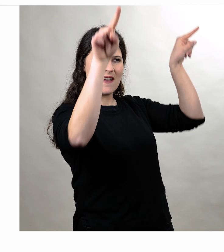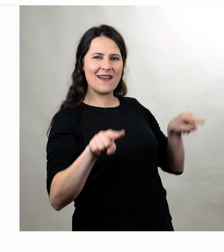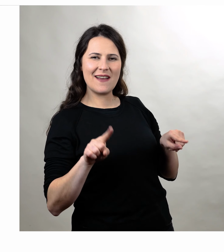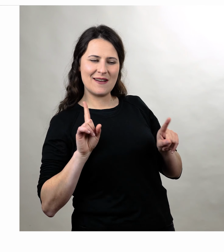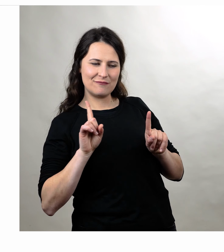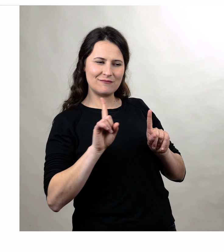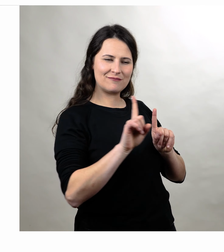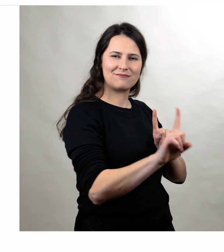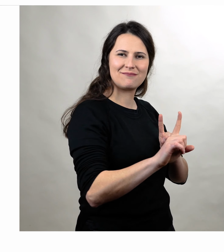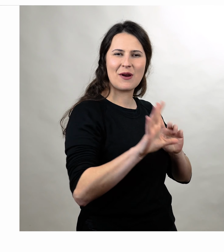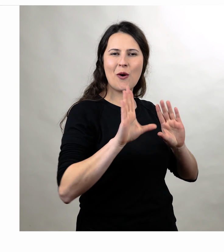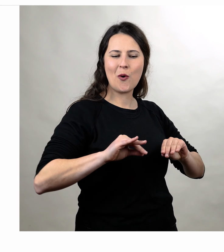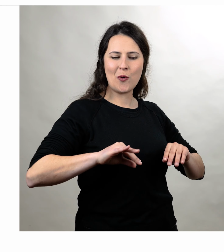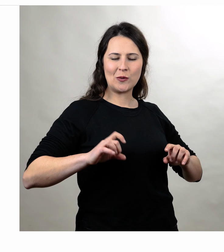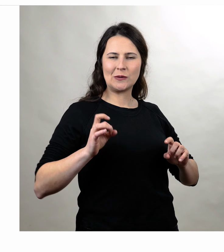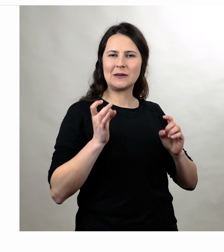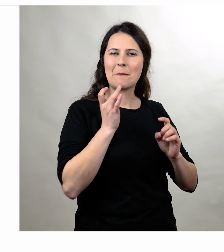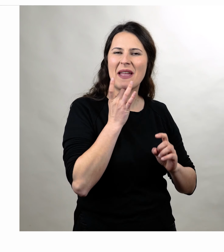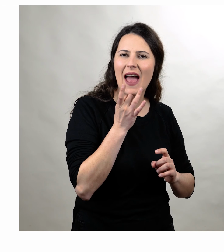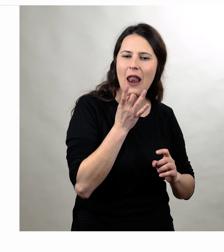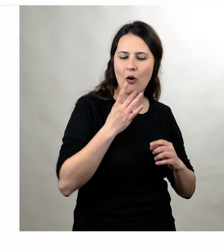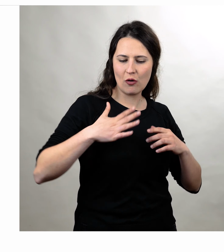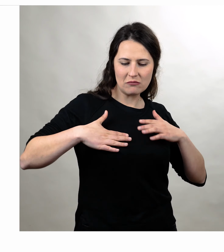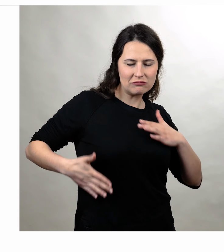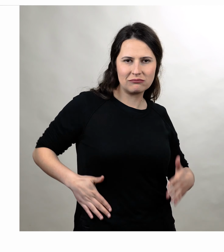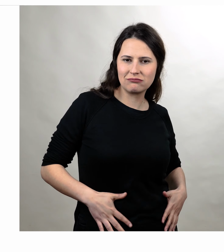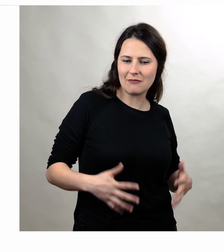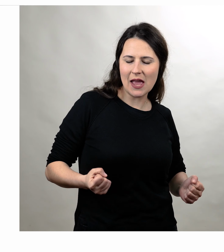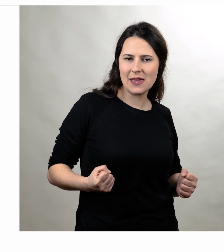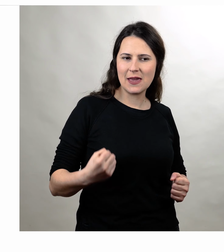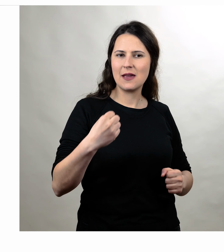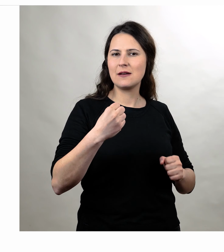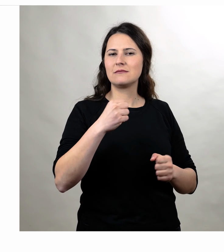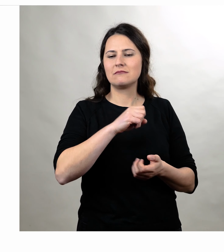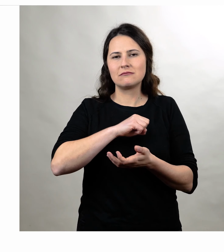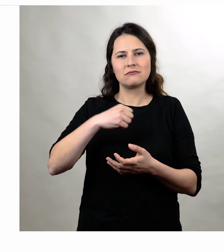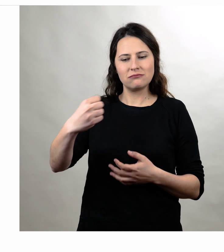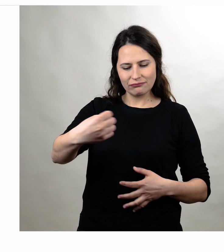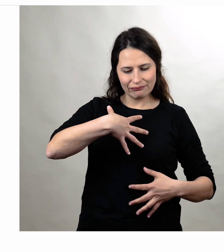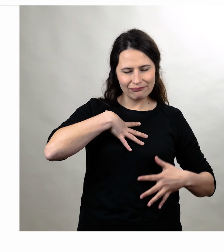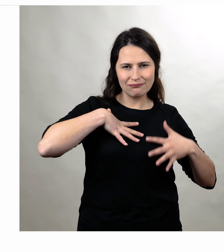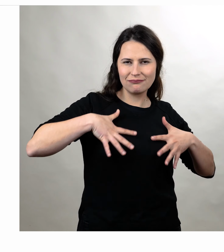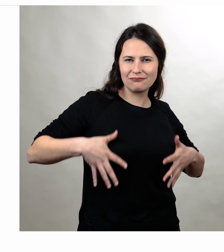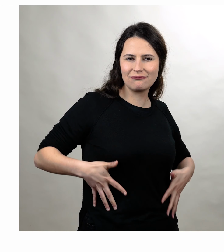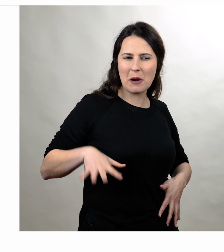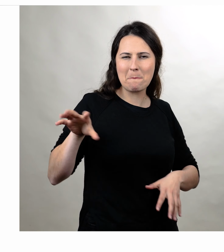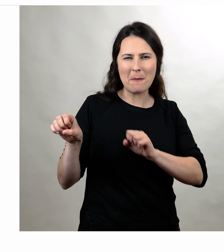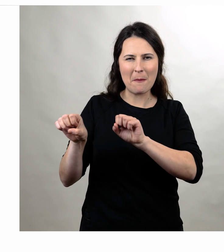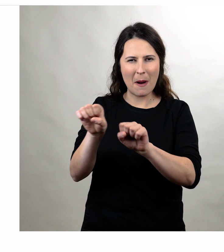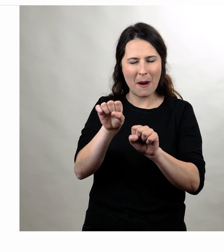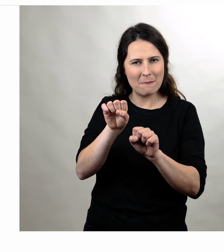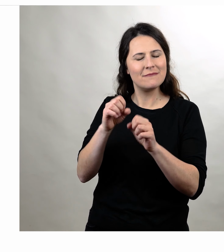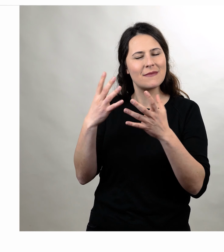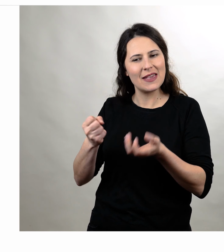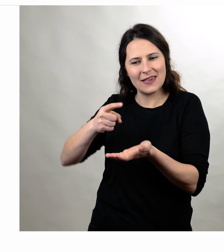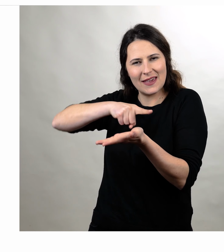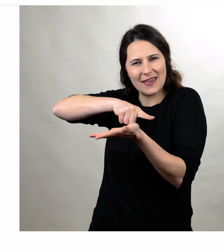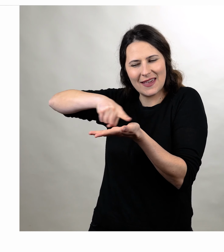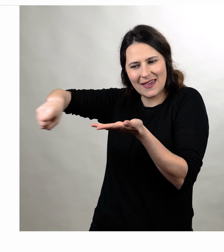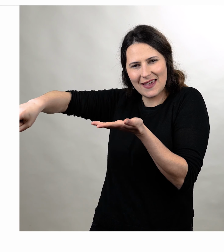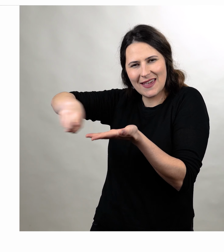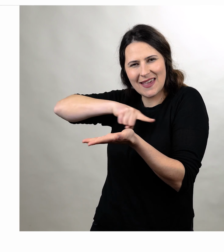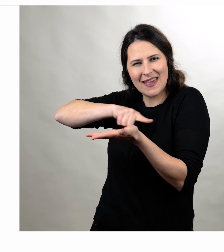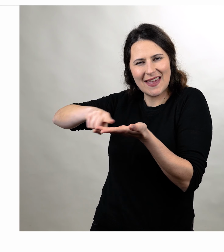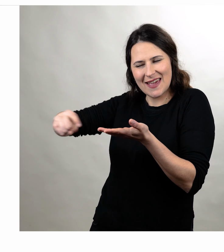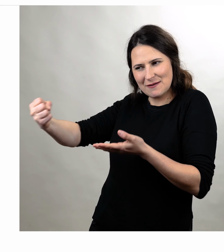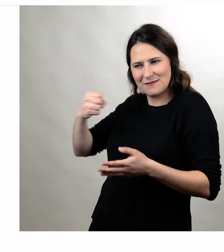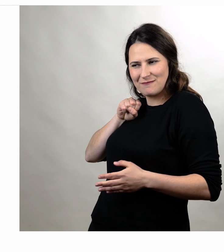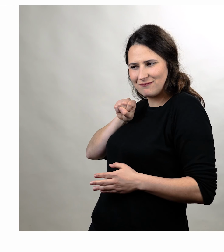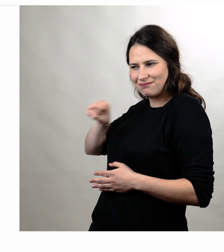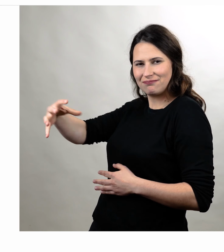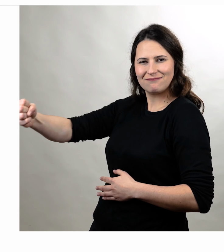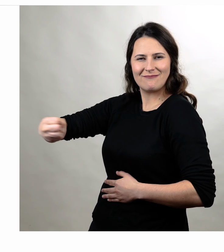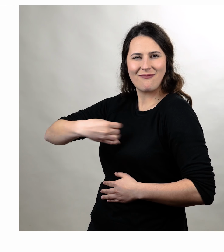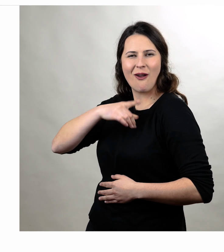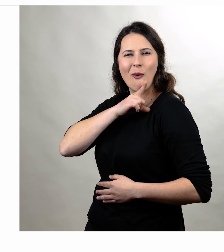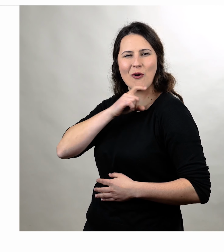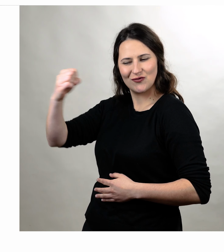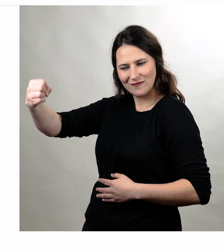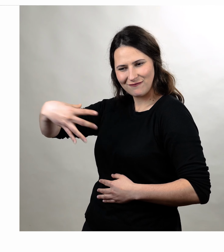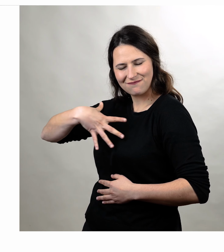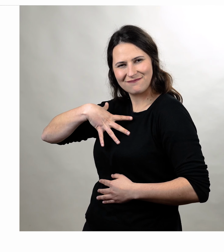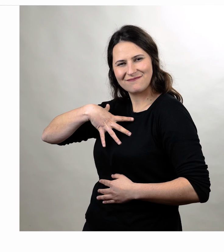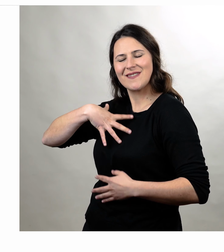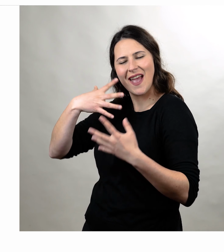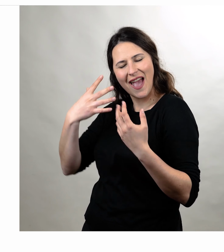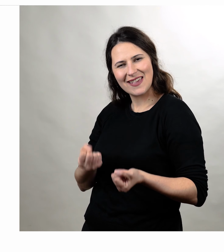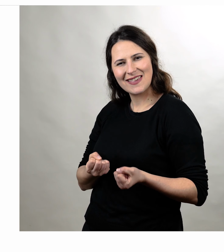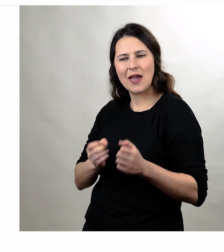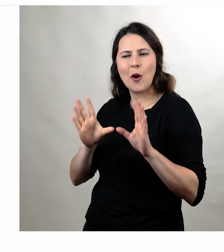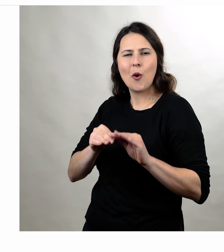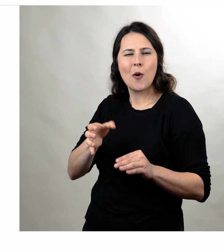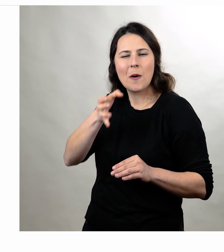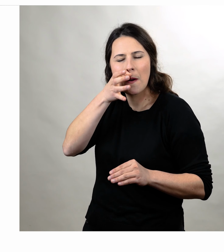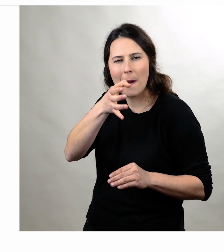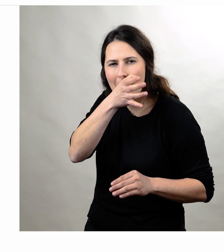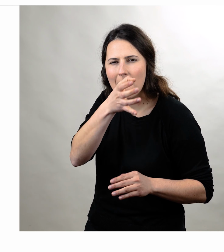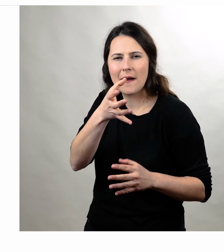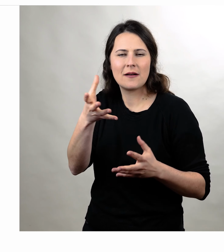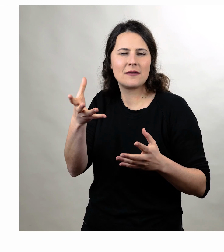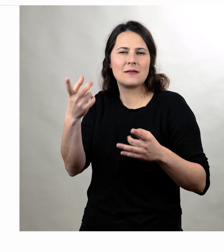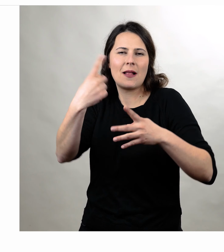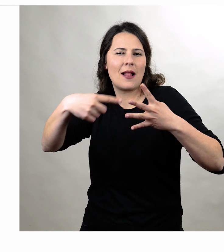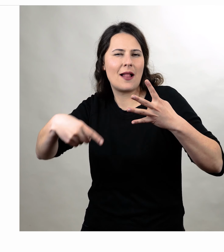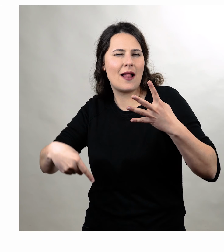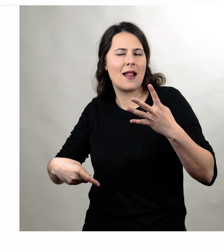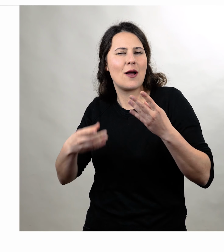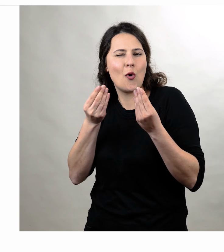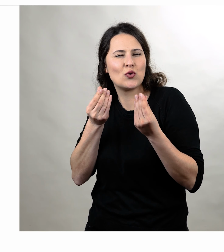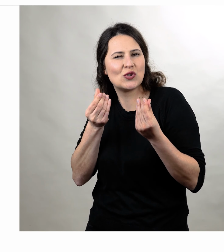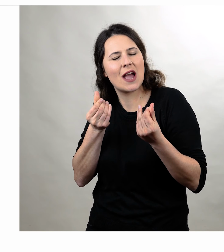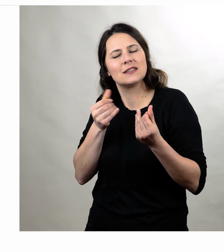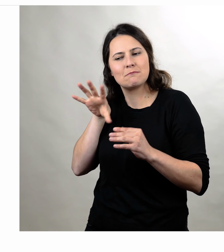Τα μηχανήματα ανίχνευσης εκρηκτικών που χρησιμοποιούνται, περιλαμβάνουν συσκευές ακτινών Χ, καθώς και συσκευές ανίχνευσης άλλων ουσιών.